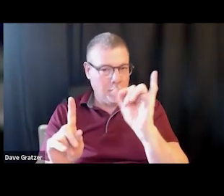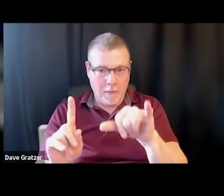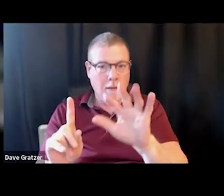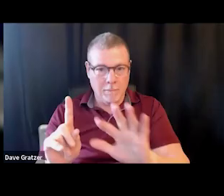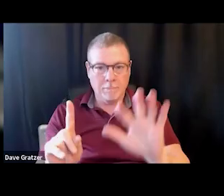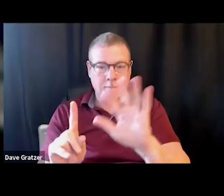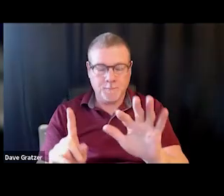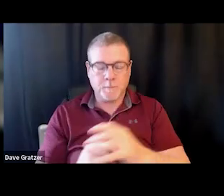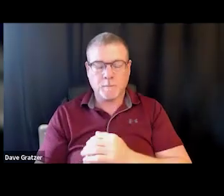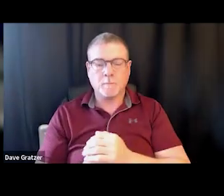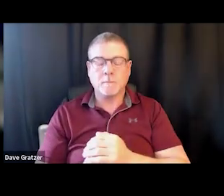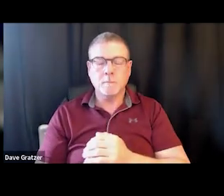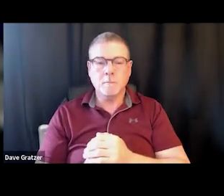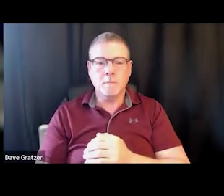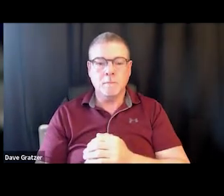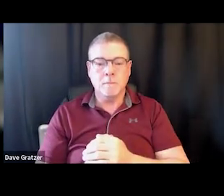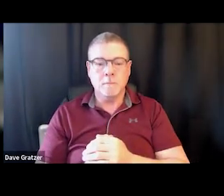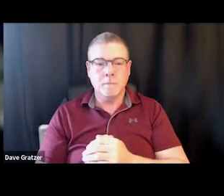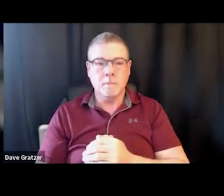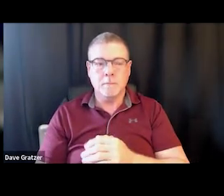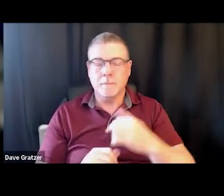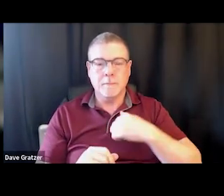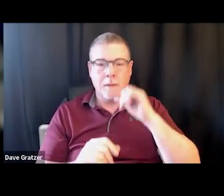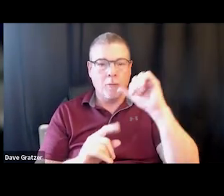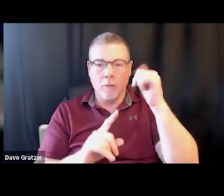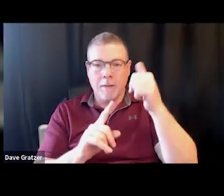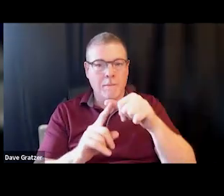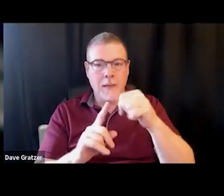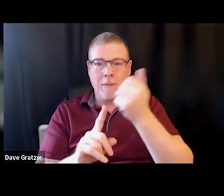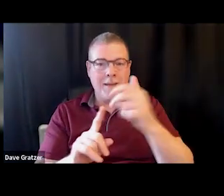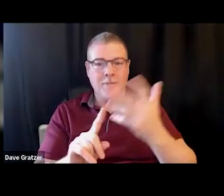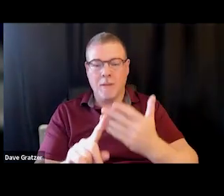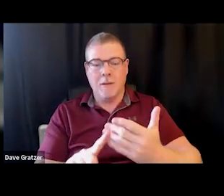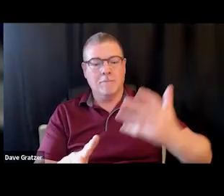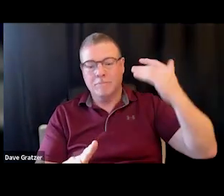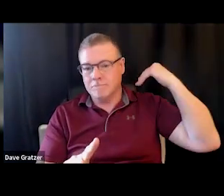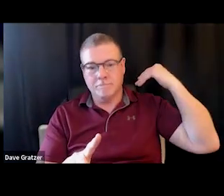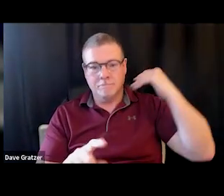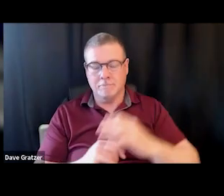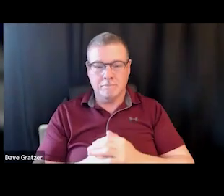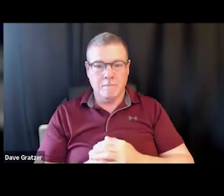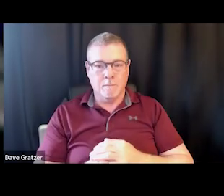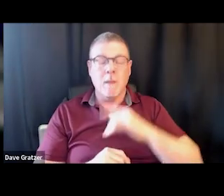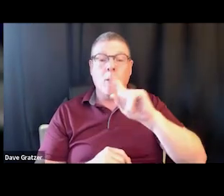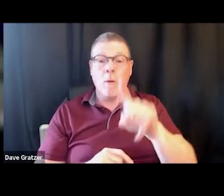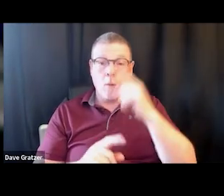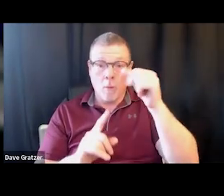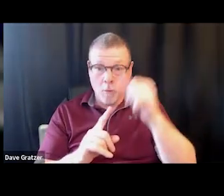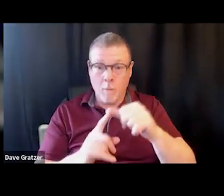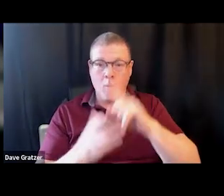Y no recuerdo nada de esa época, solo recuerdo lo que me contaron.